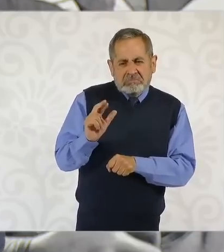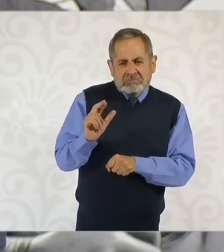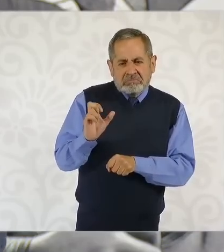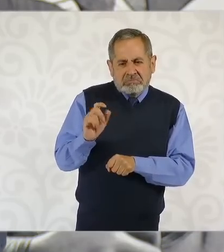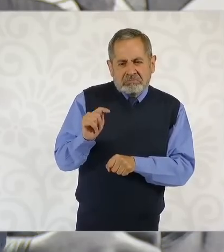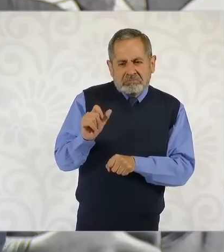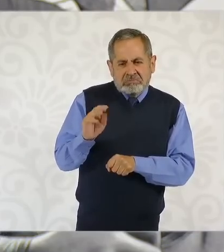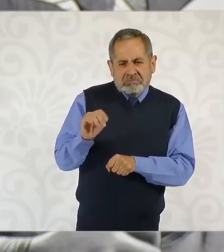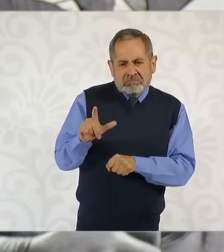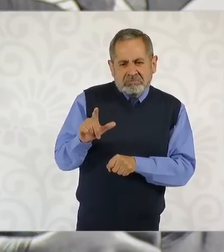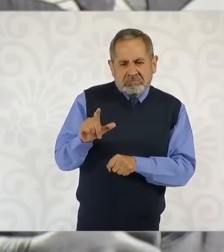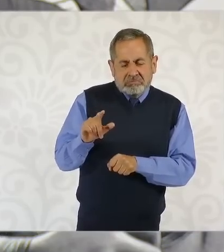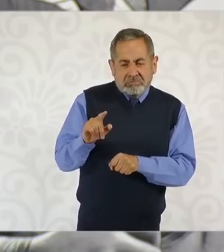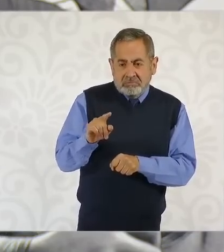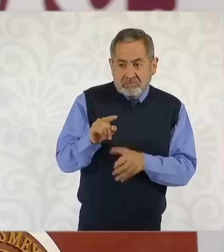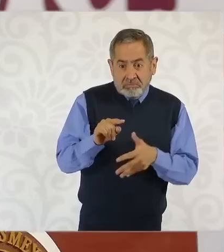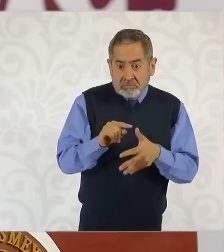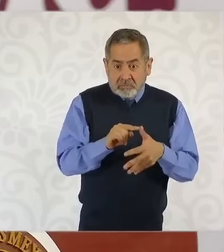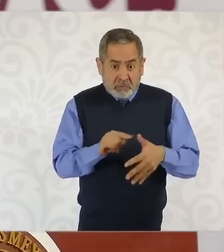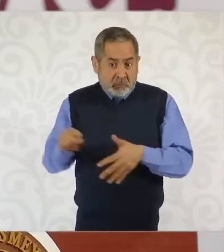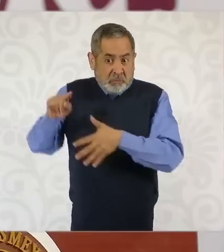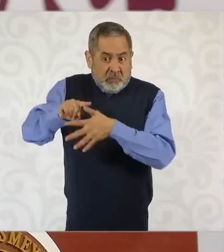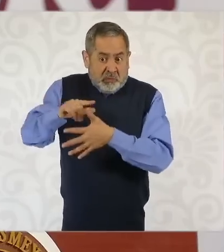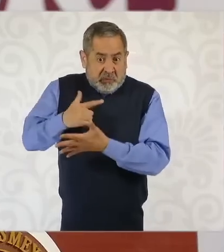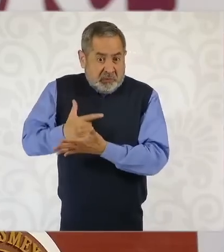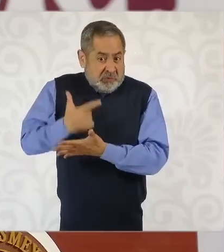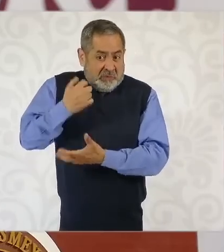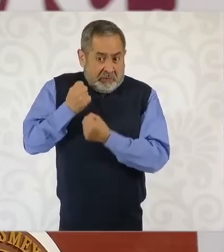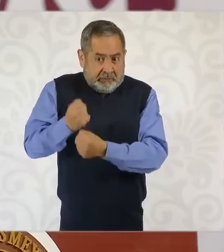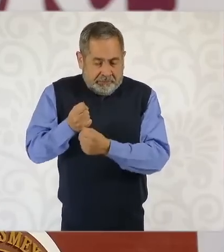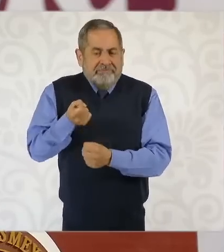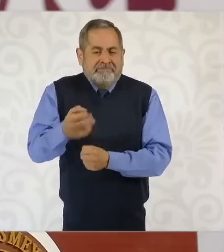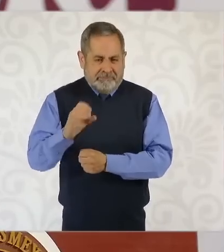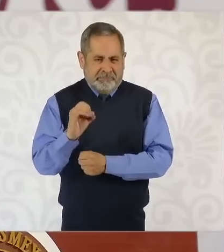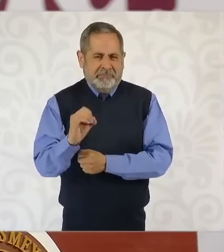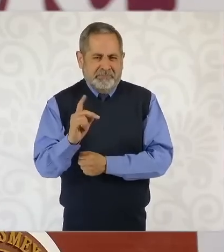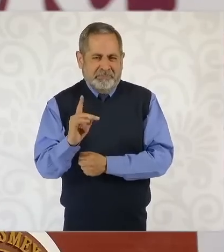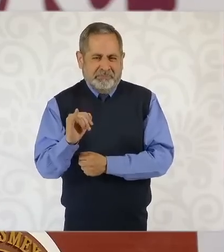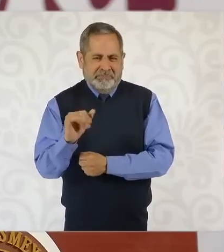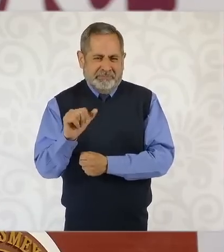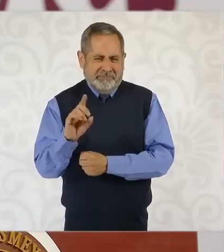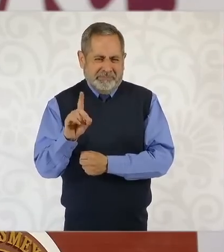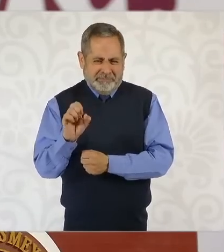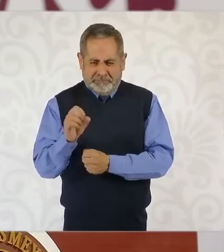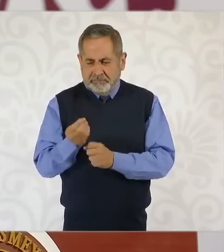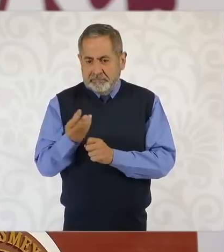grande le das un opiaceo lo que sucedía con este medicamento es que pacientes con dolores